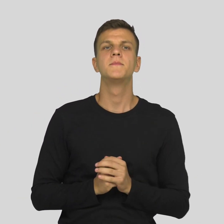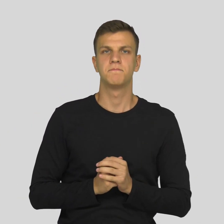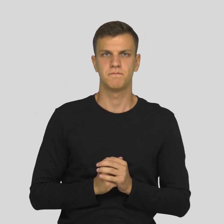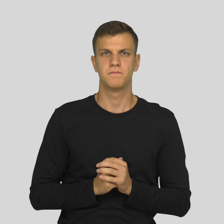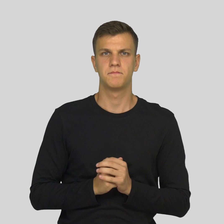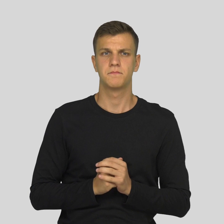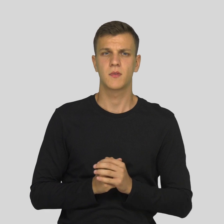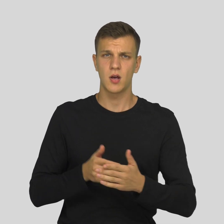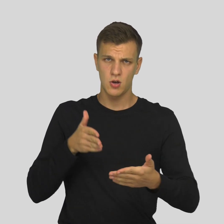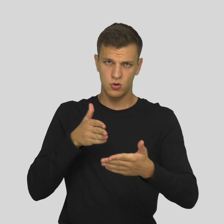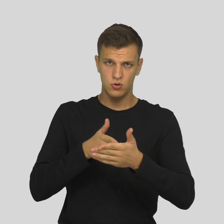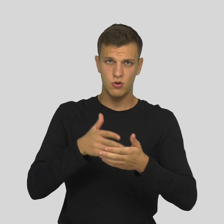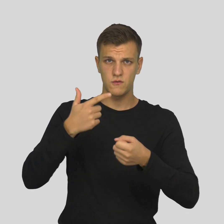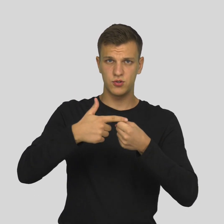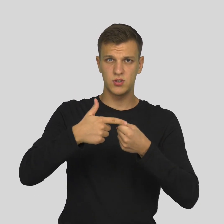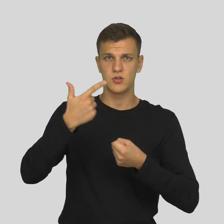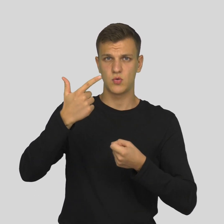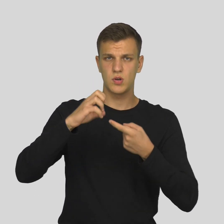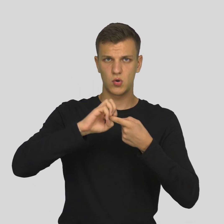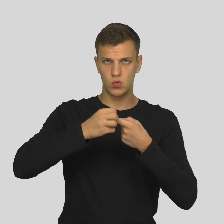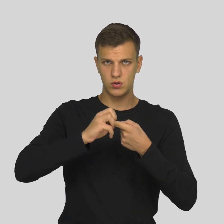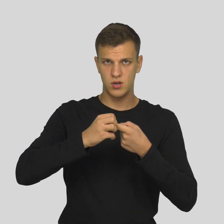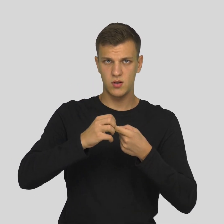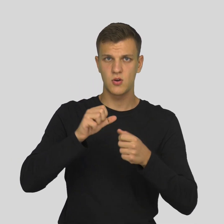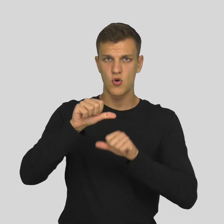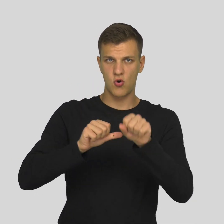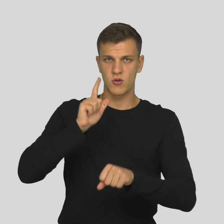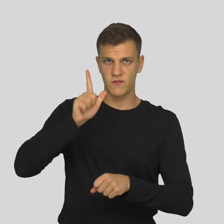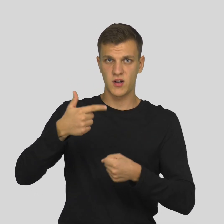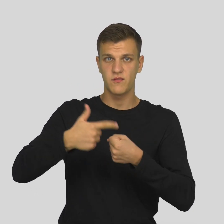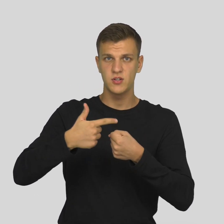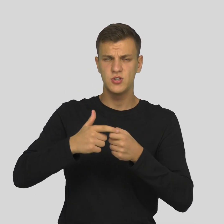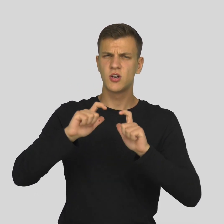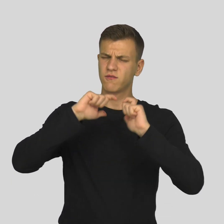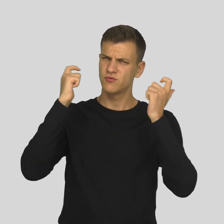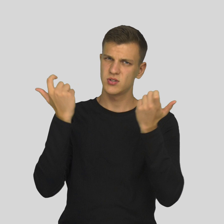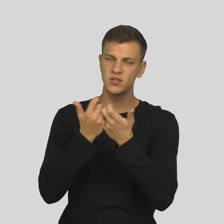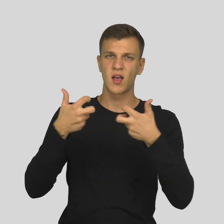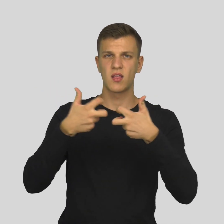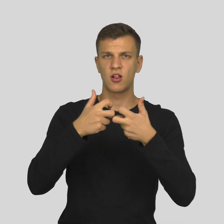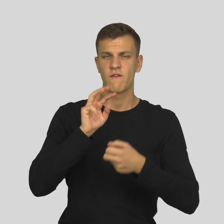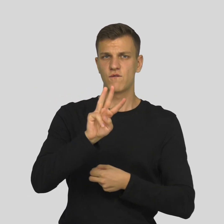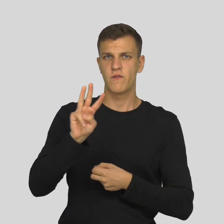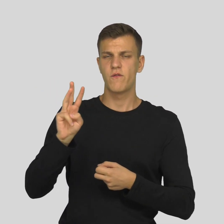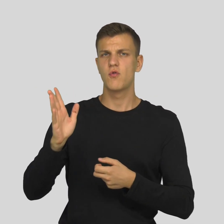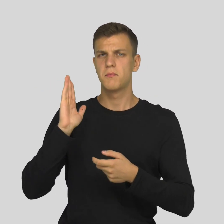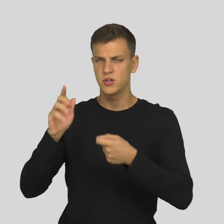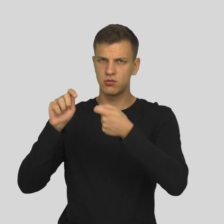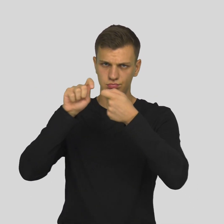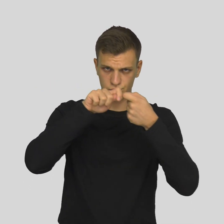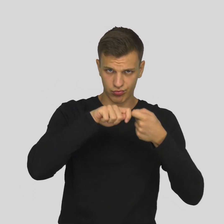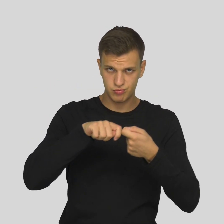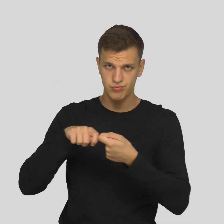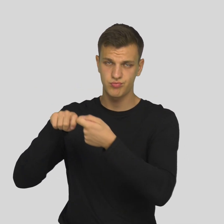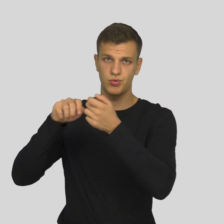Do 22 grudnia 2020 trwa pierwszy monitoring stron www.